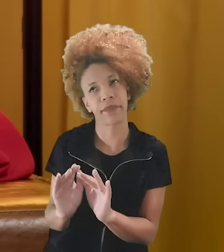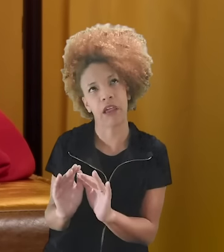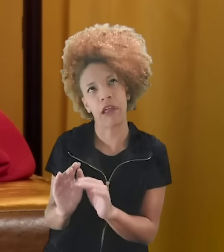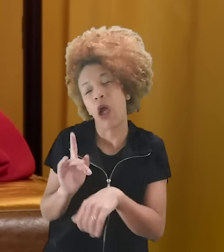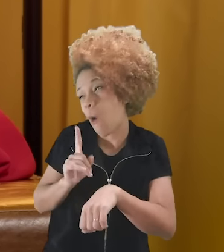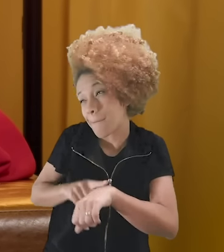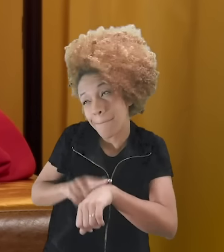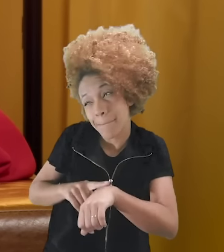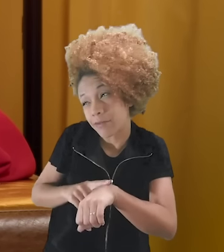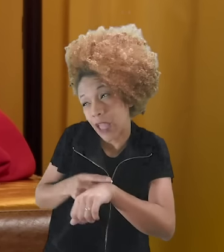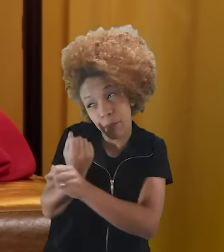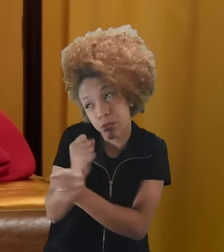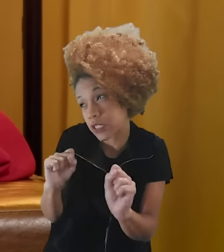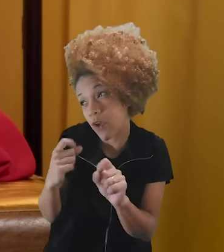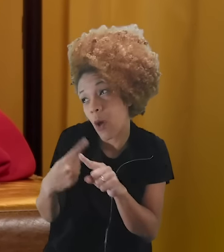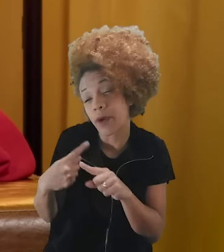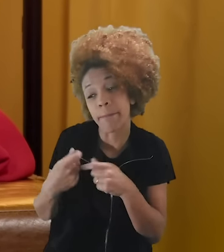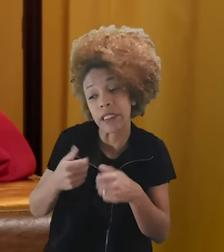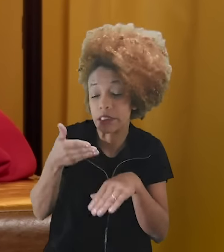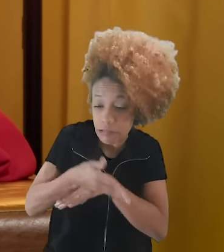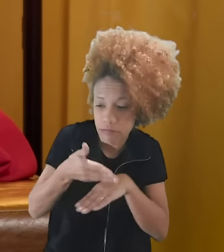é impossível Por que que é impossível impossível porque você tem que se dedicar muito hoje em dia